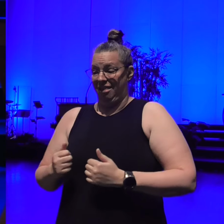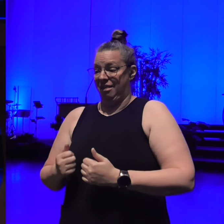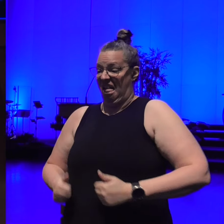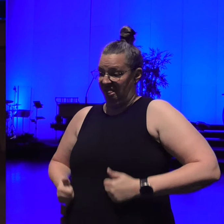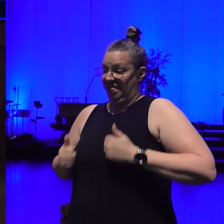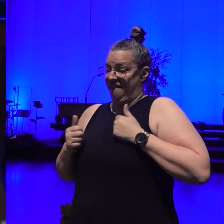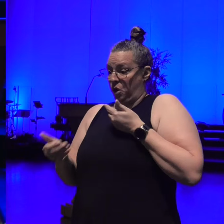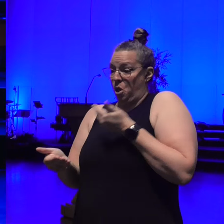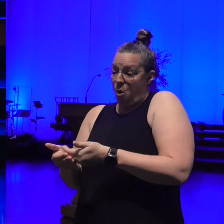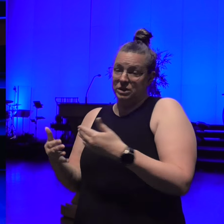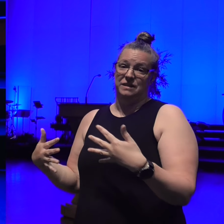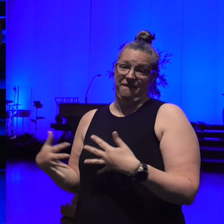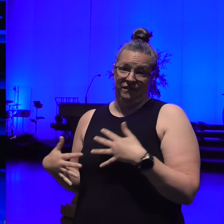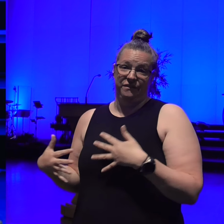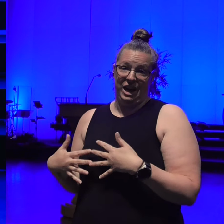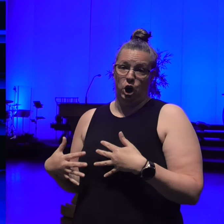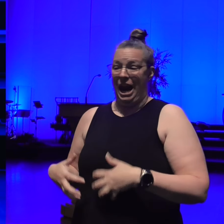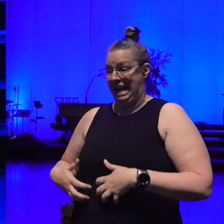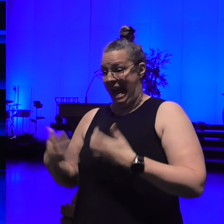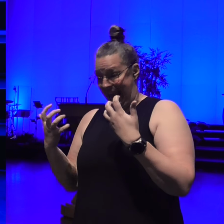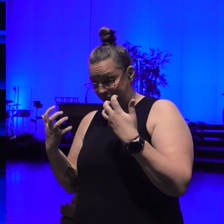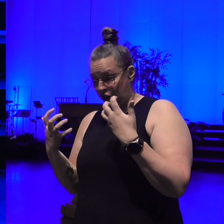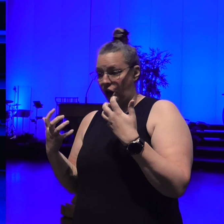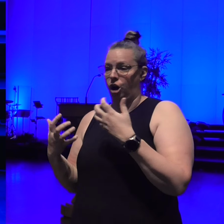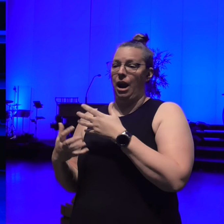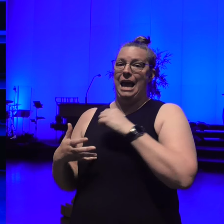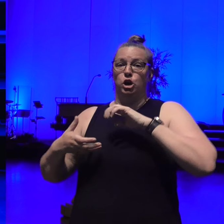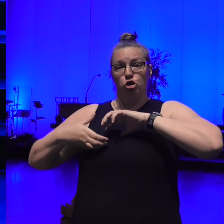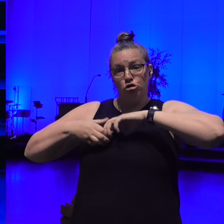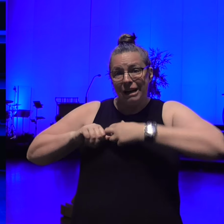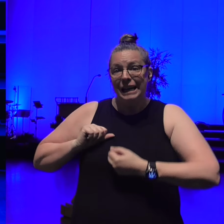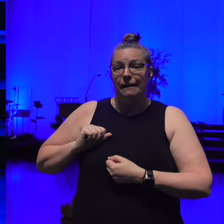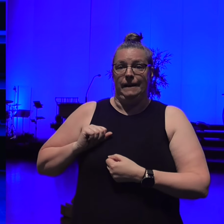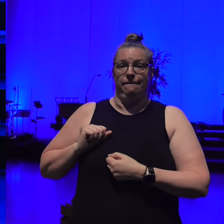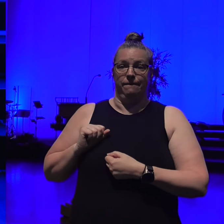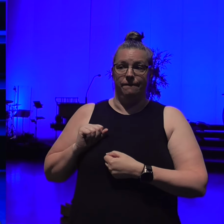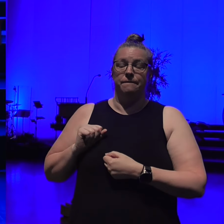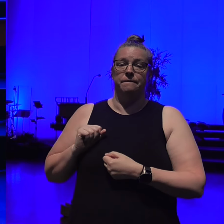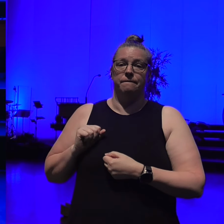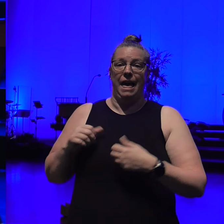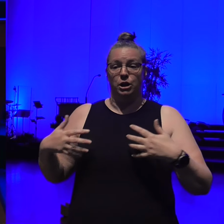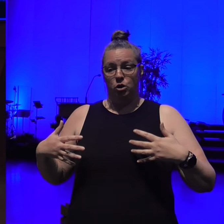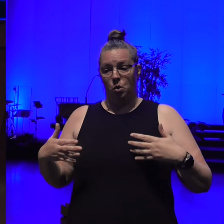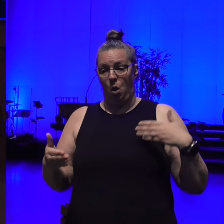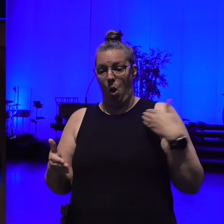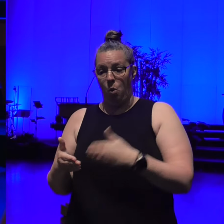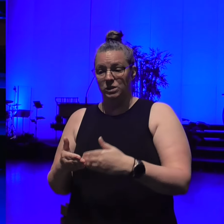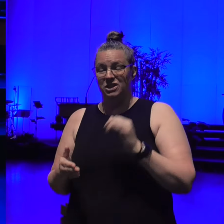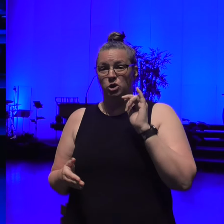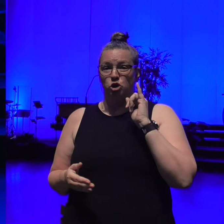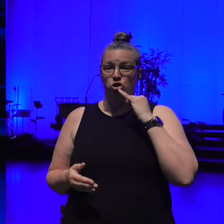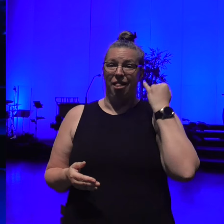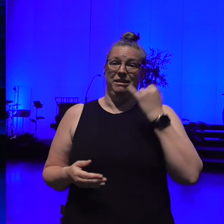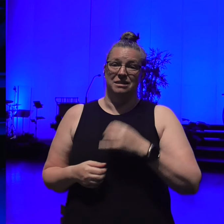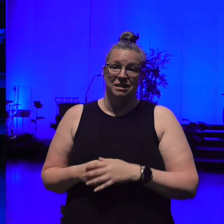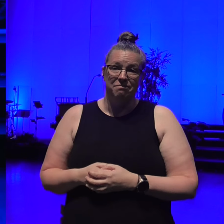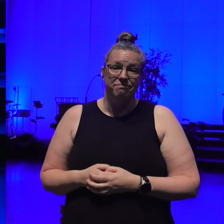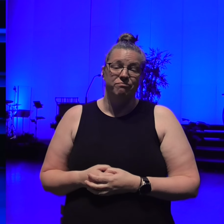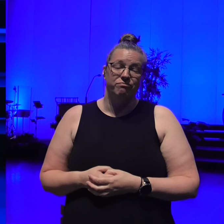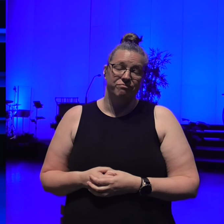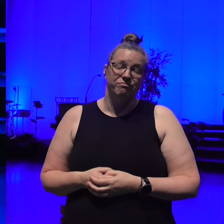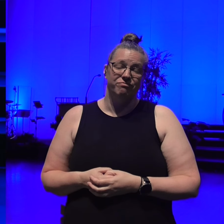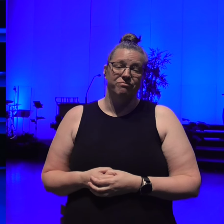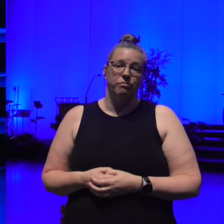ira, vivirás más cerca del dolor y de la pérdida, tal vez incluso más cerca de los celos. El truco es